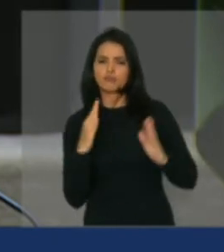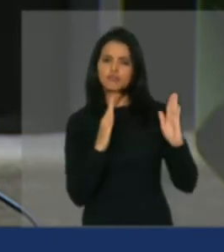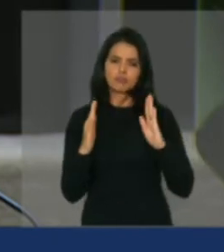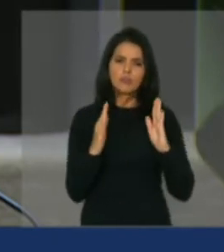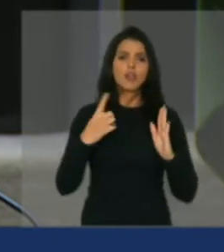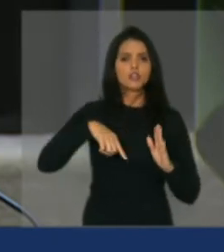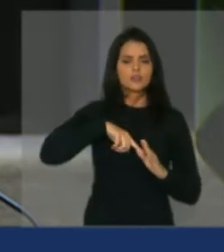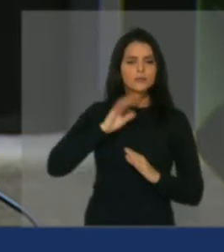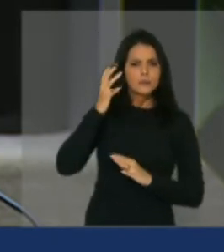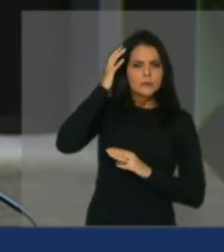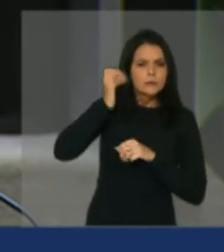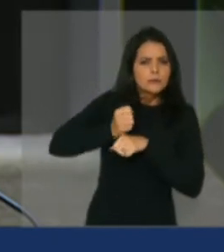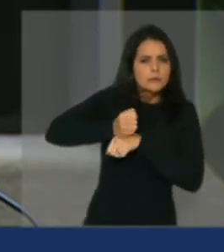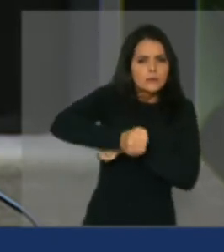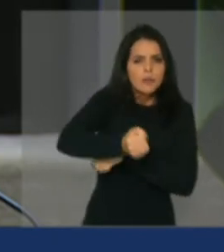GERAIS. E NÓS CONSEGUIMOS É